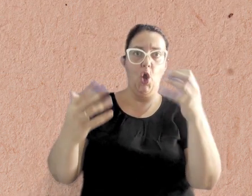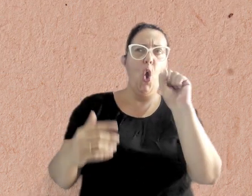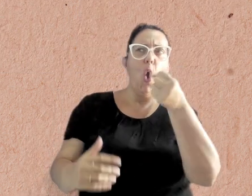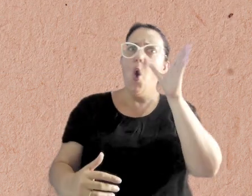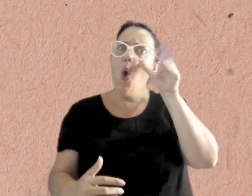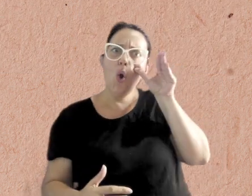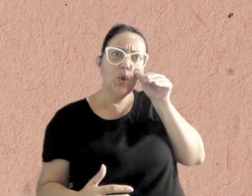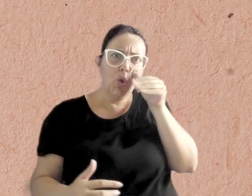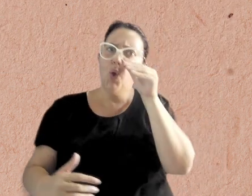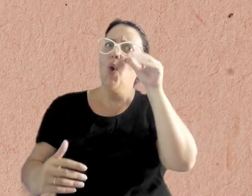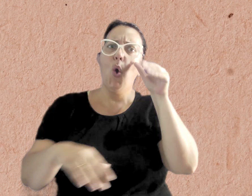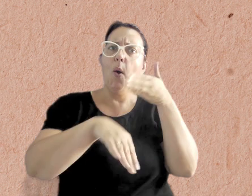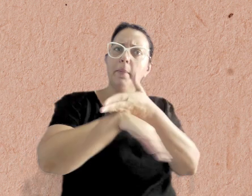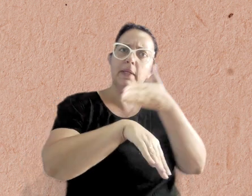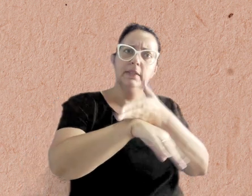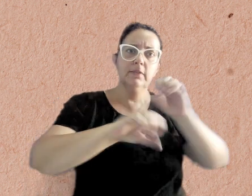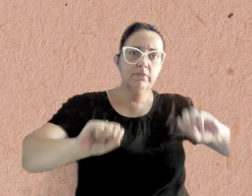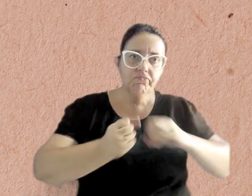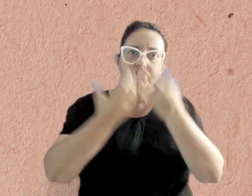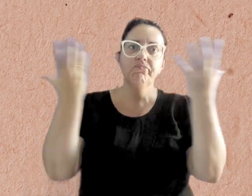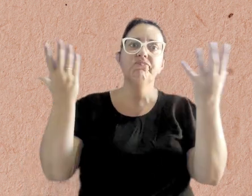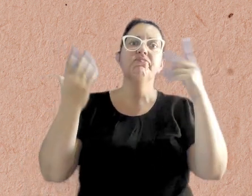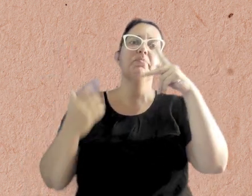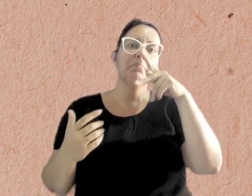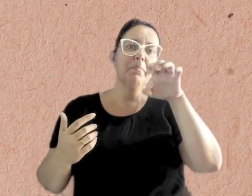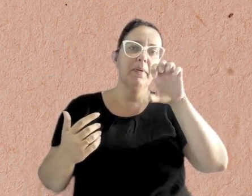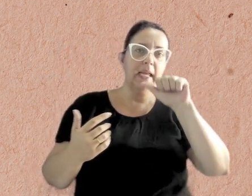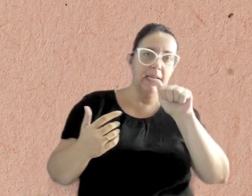8 observações participantes em eventos dos PEAs;